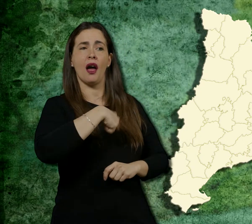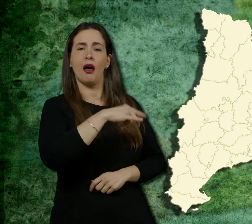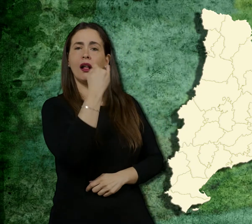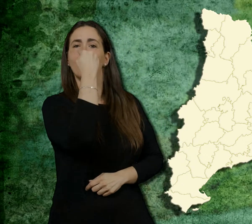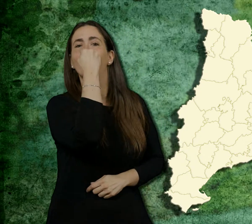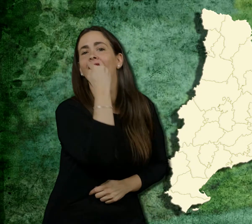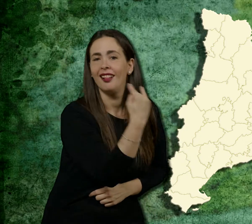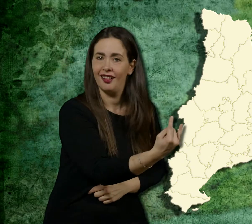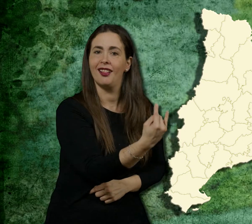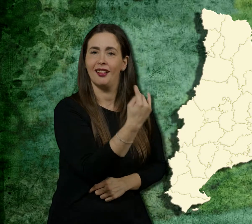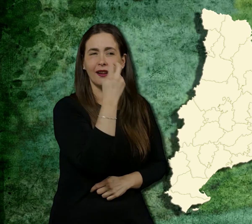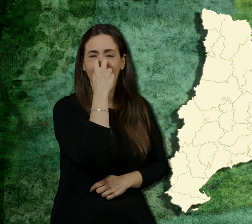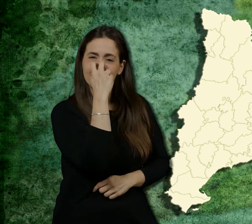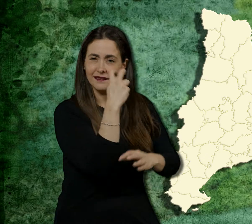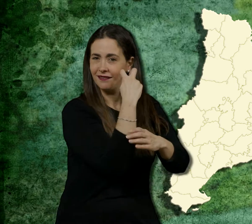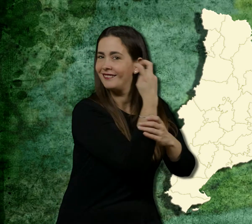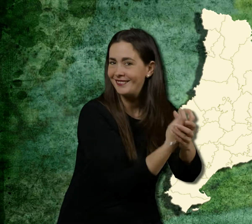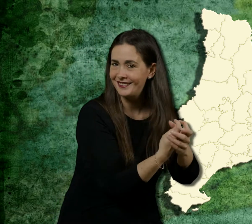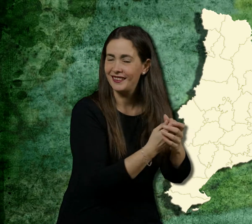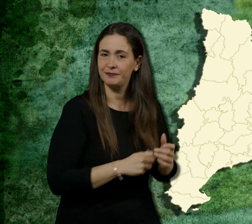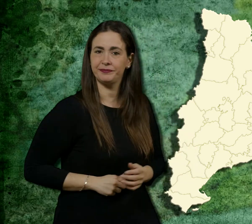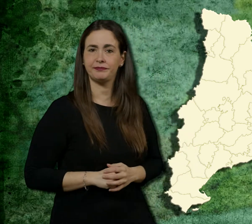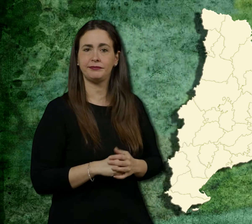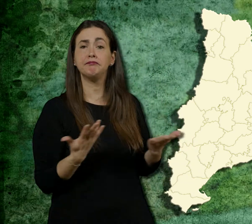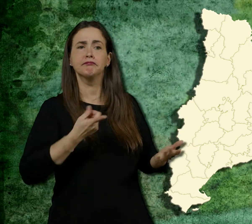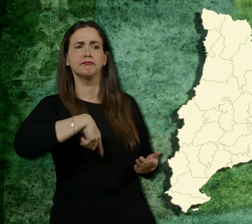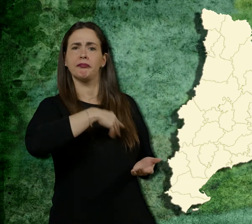que captiva la mirada tafanera de qui ha descobert un nou tresor.